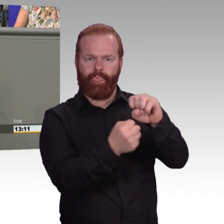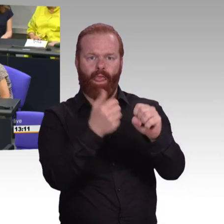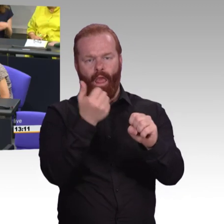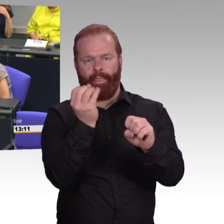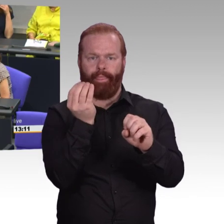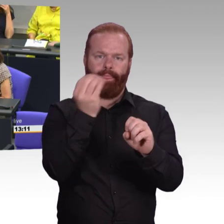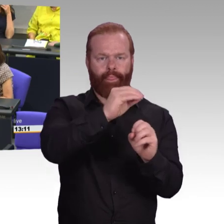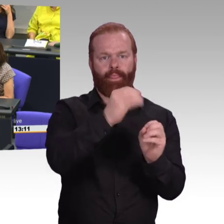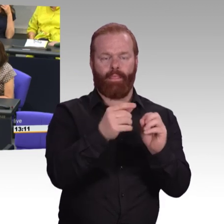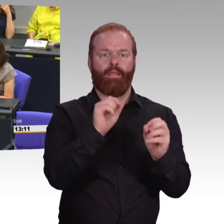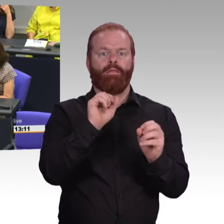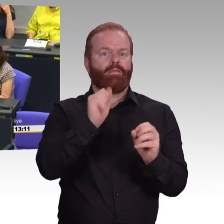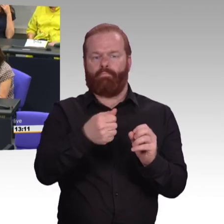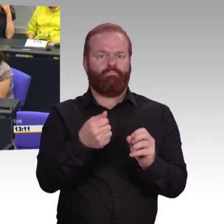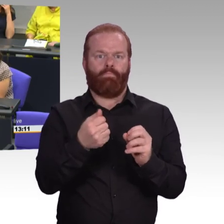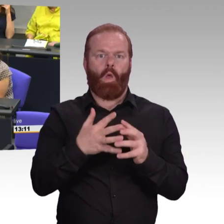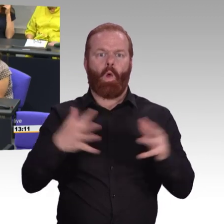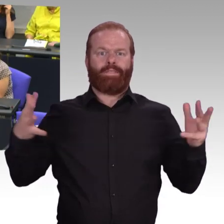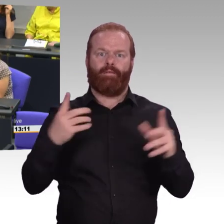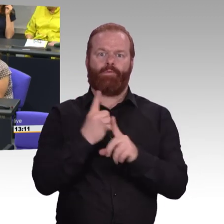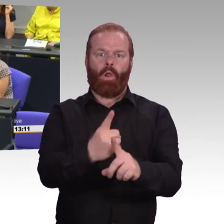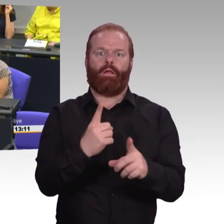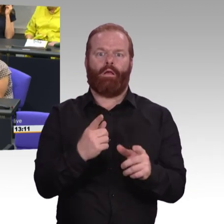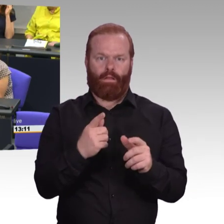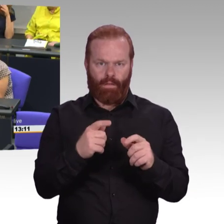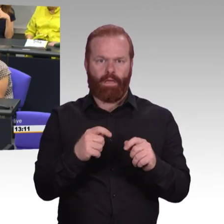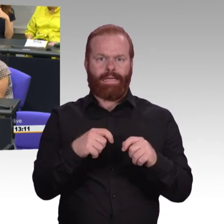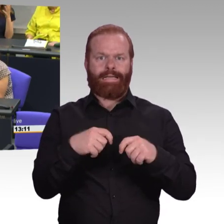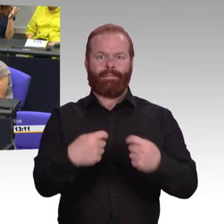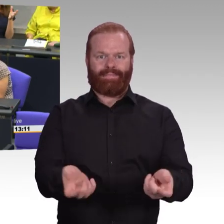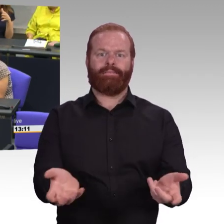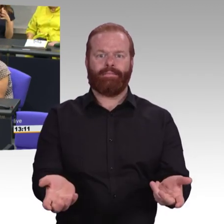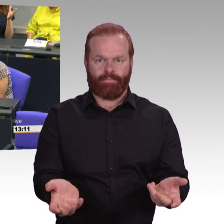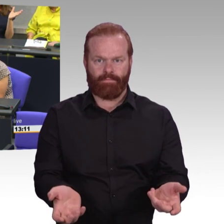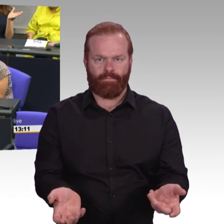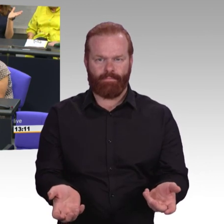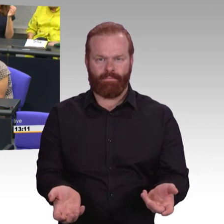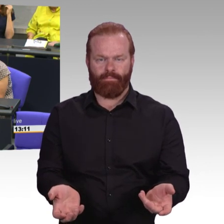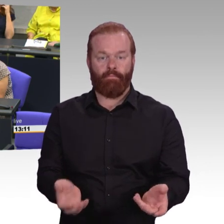in ihrem Antrag, letztlich das Gegenteil davon erreichen könnten. Und deswegen muss man sich so intensiv